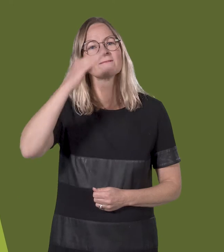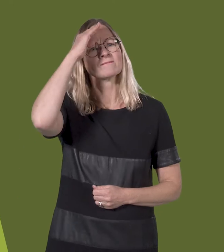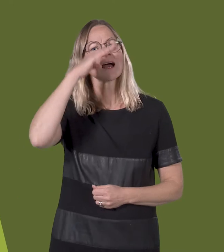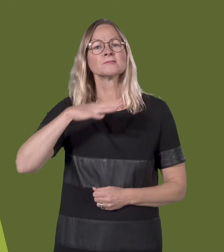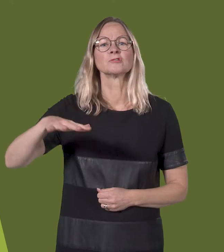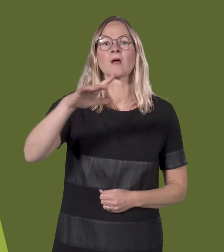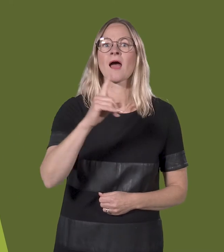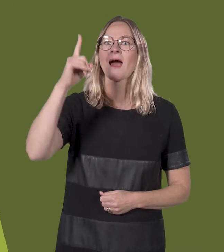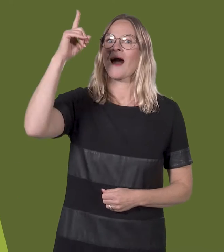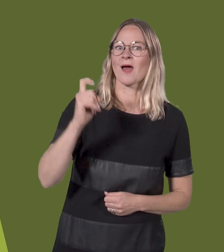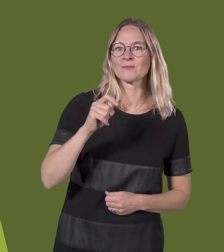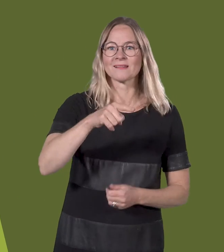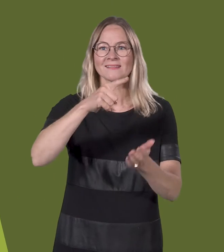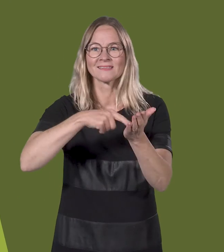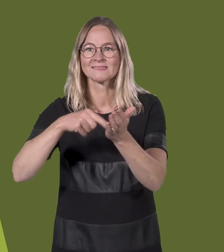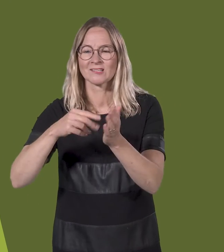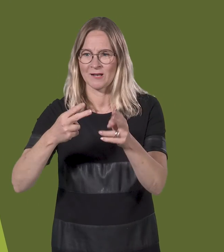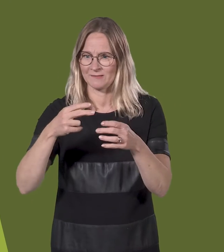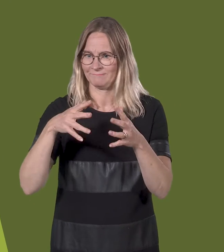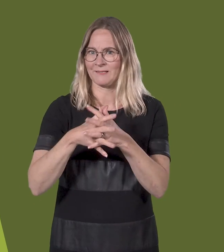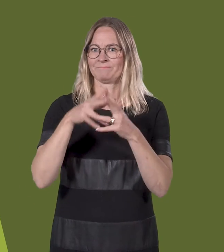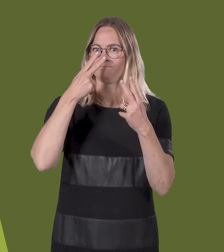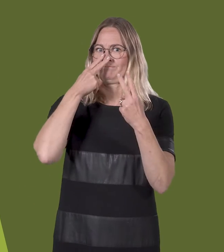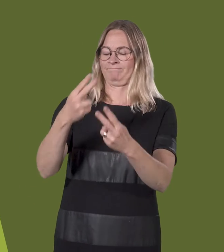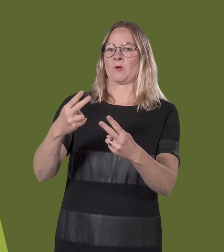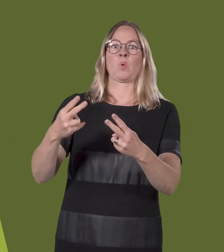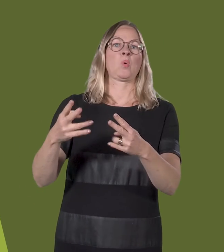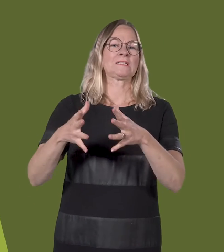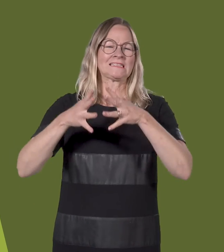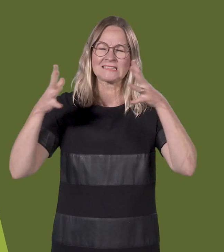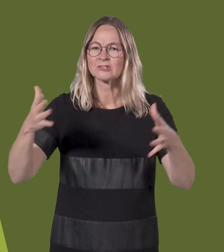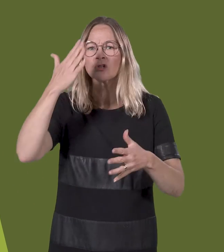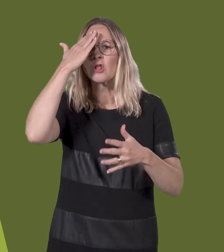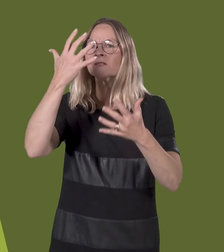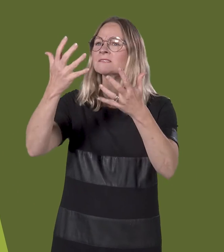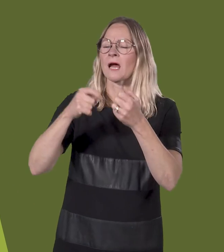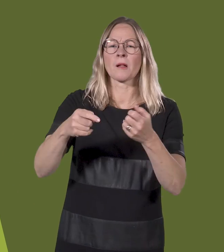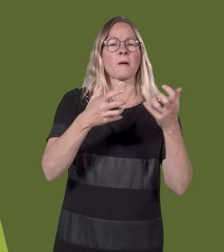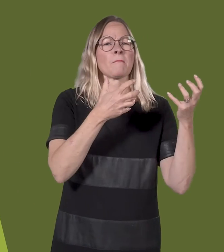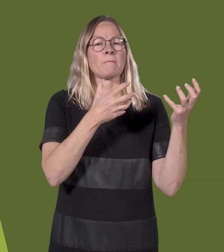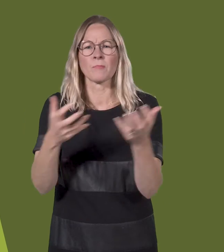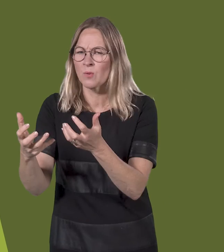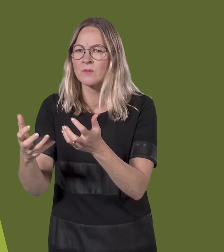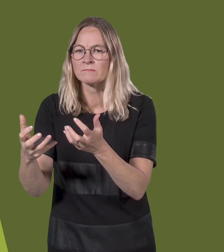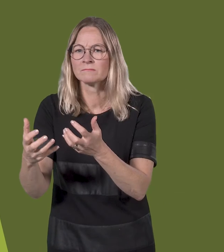Väestöhälyttimien testaukset ovat konkretisoineet ison puutteen tiedonsaannissa: